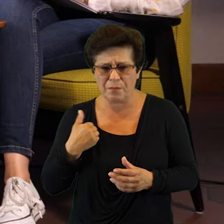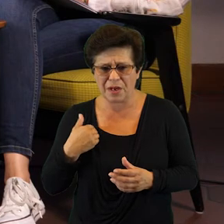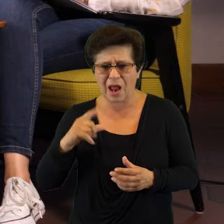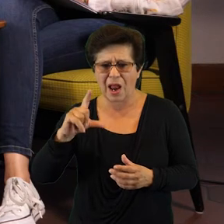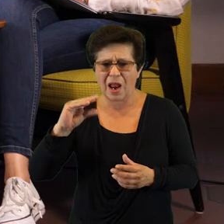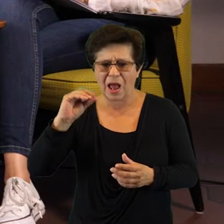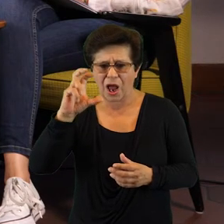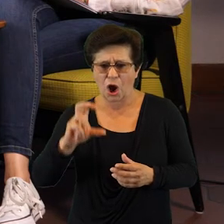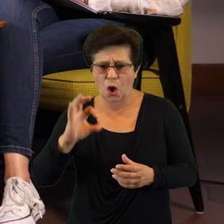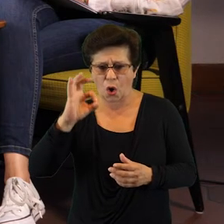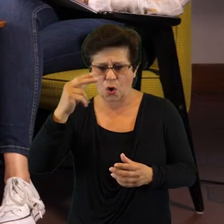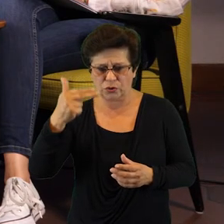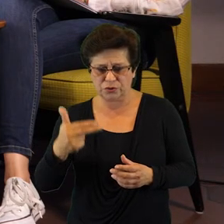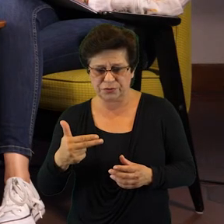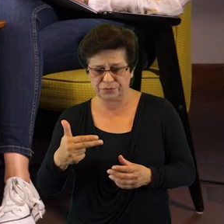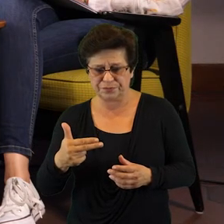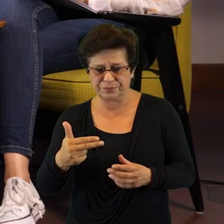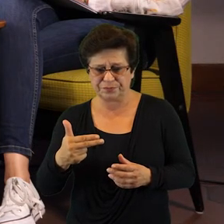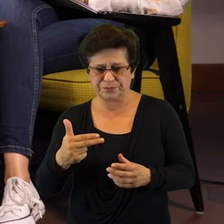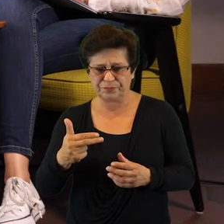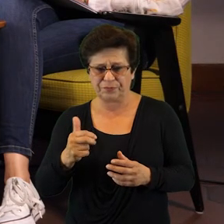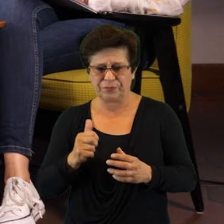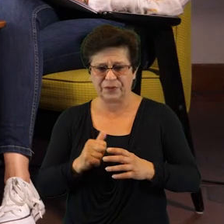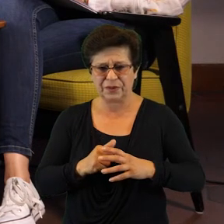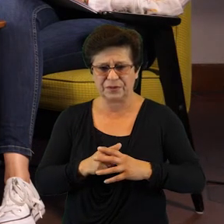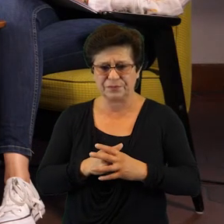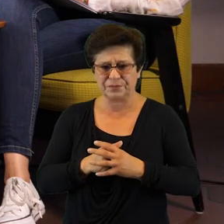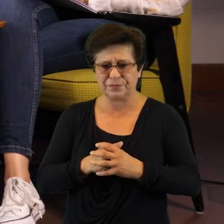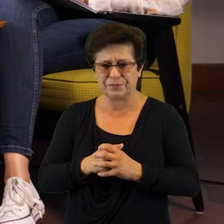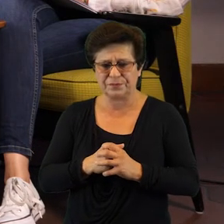który naprawdę się nazywał Leszek Serafinowicz i miał tatarskie korzenie,